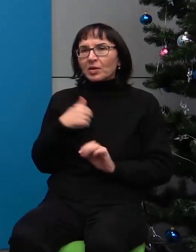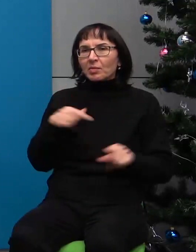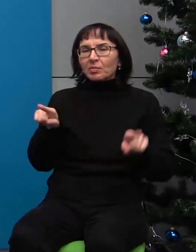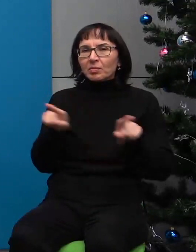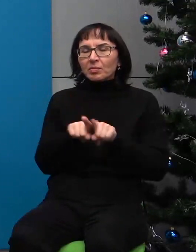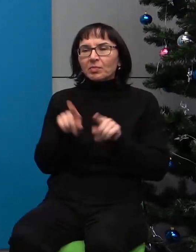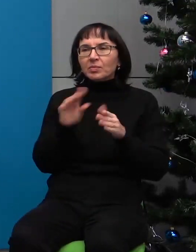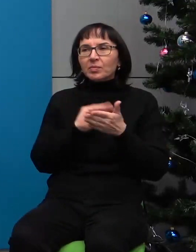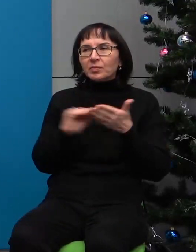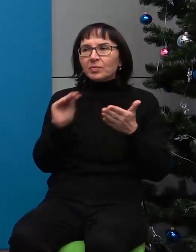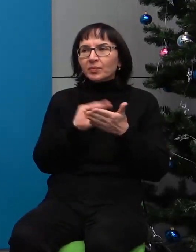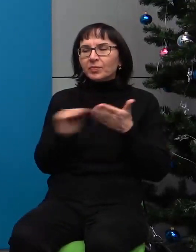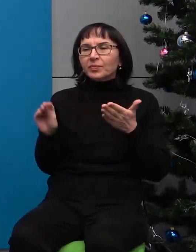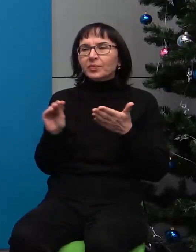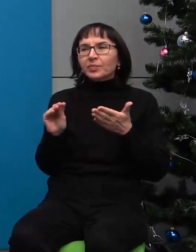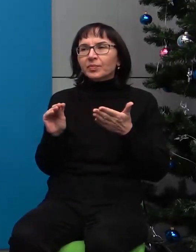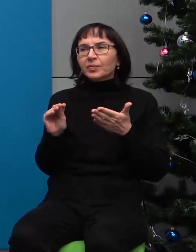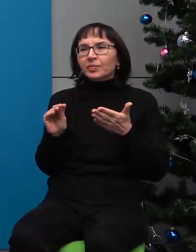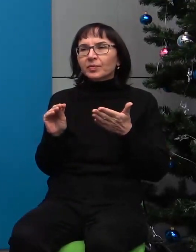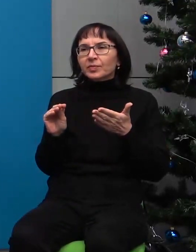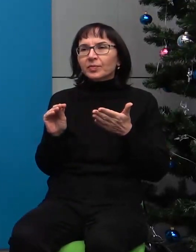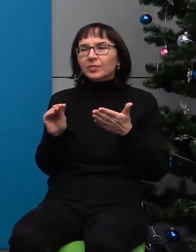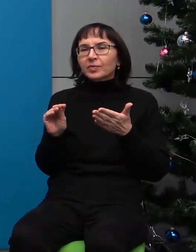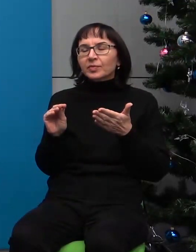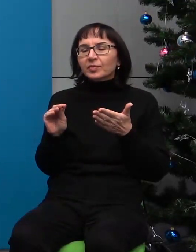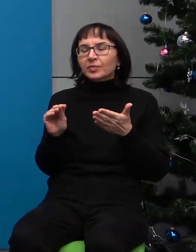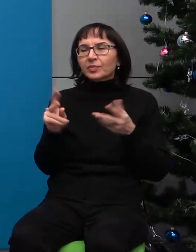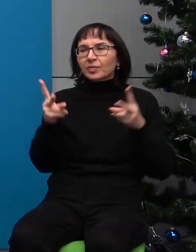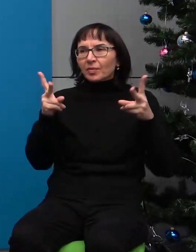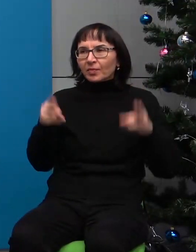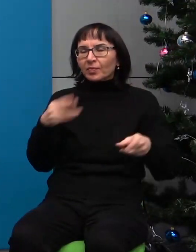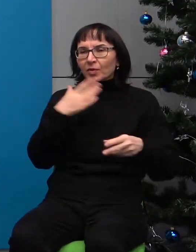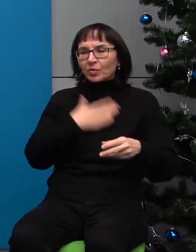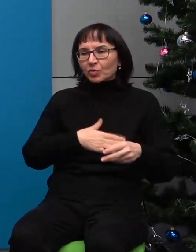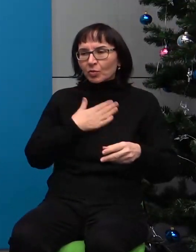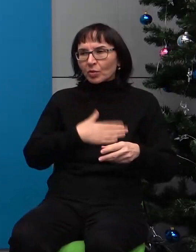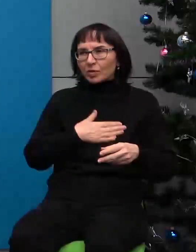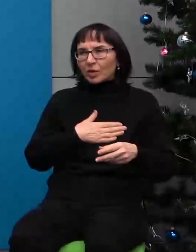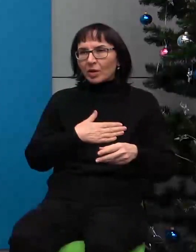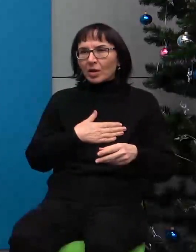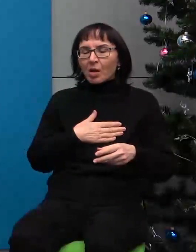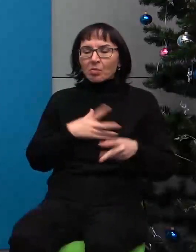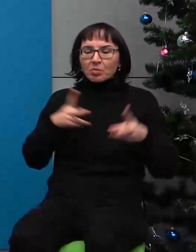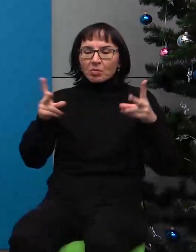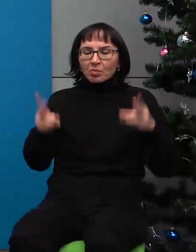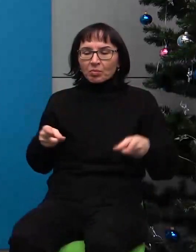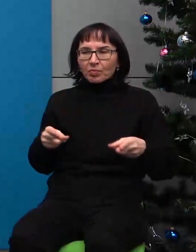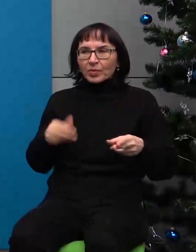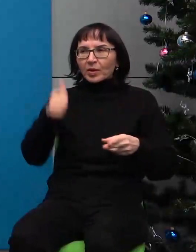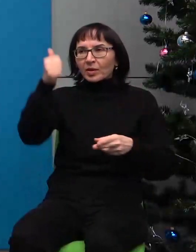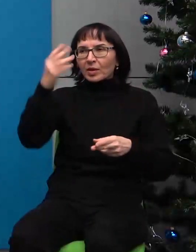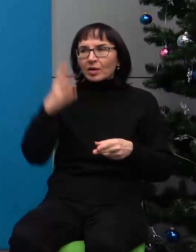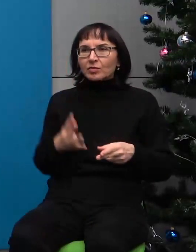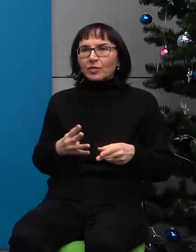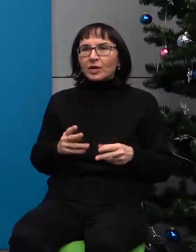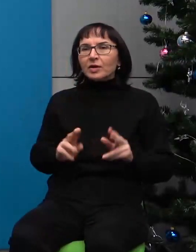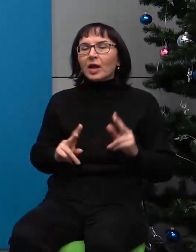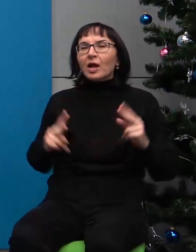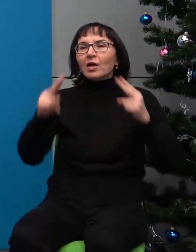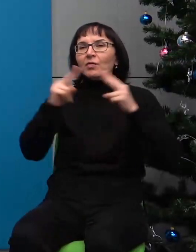No to było dla mnie, dobra, to ja też piszę. Do soboty po prostu, do upodłego. I później ćwierćfinał, dobra, to do ćwierćfinału piszę. I ja dzięki nim napisałem książkę,